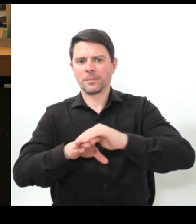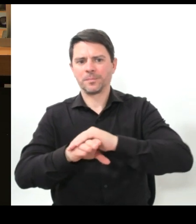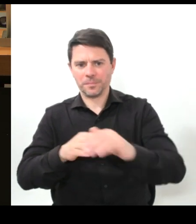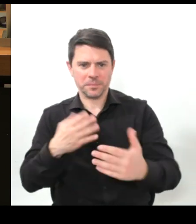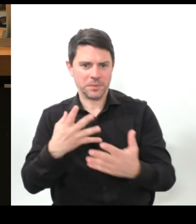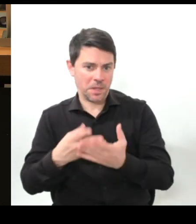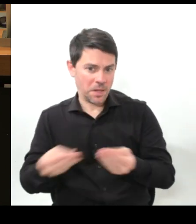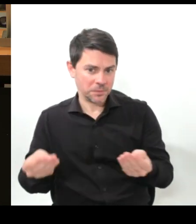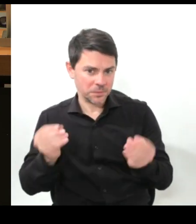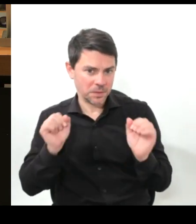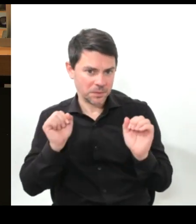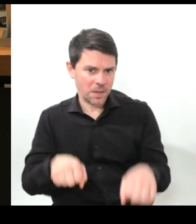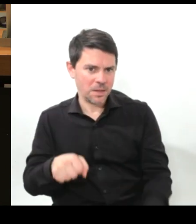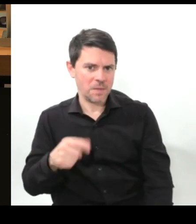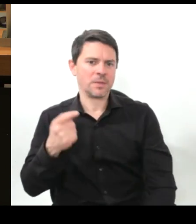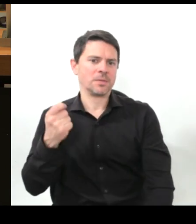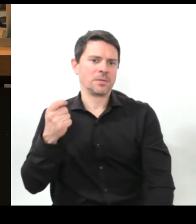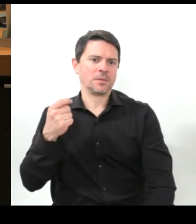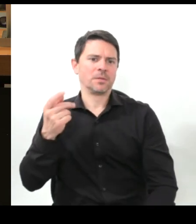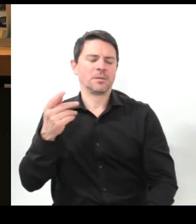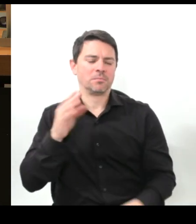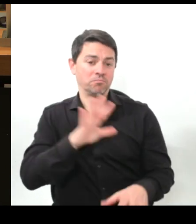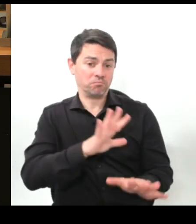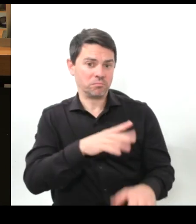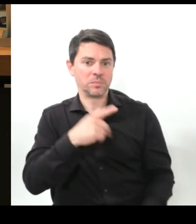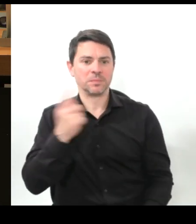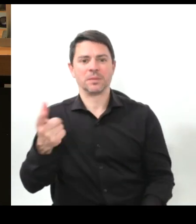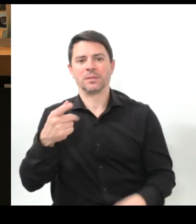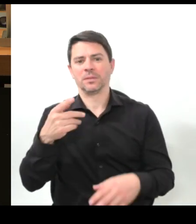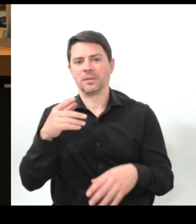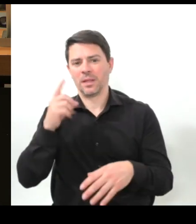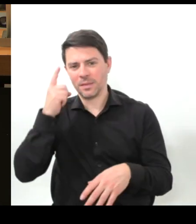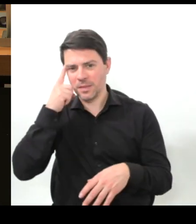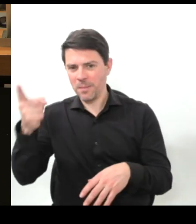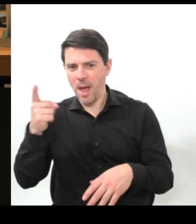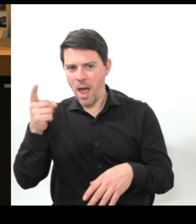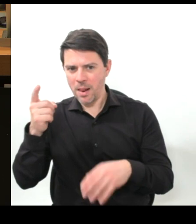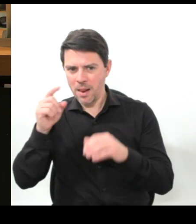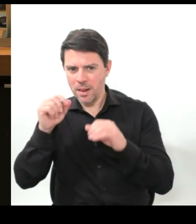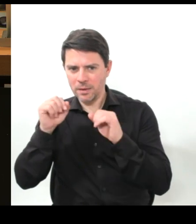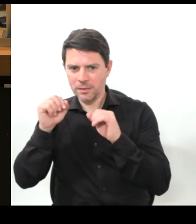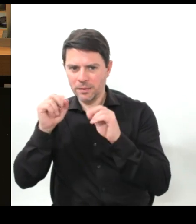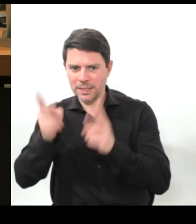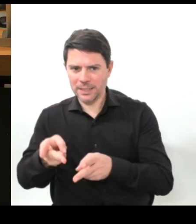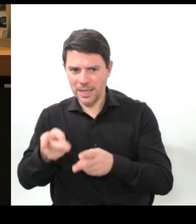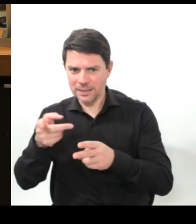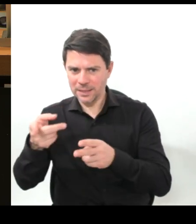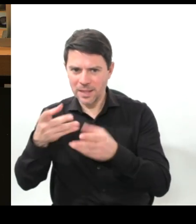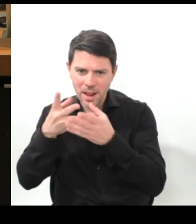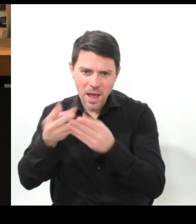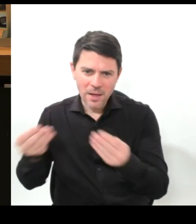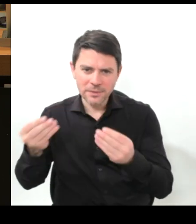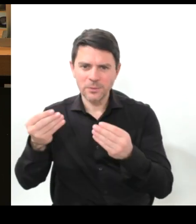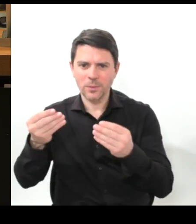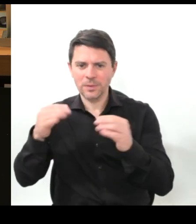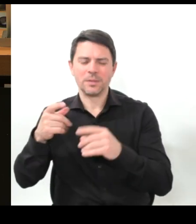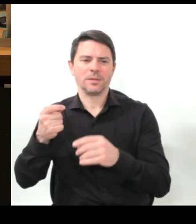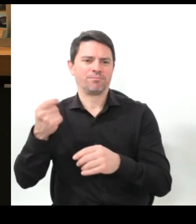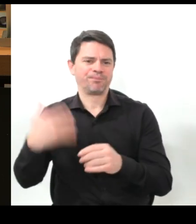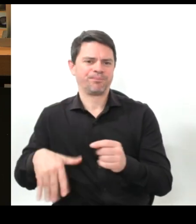Will man nicht unsere Kultur, unsere Geschichte und unsere Wurzel zerstören. Es gibt einige, die das massiv betreiben. Was sagt eigentlich die Oberste Denkmalschutzbehörde in Berlin